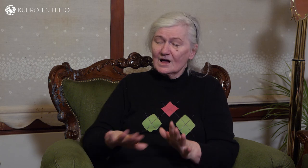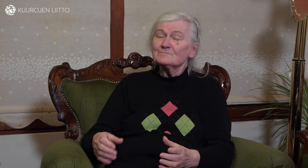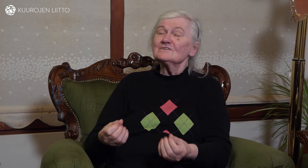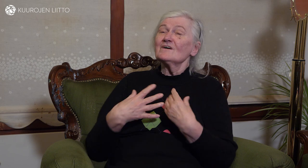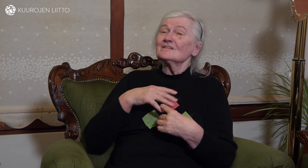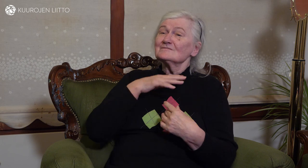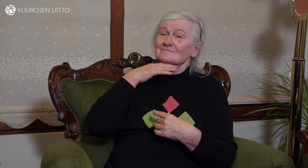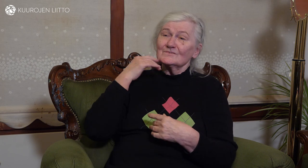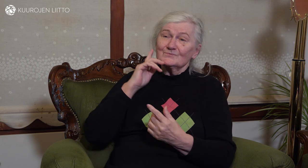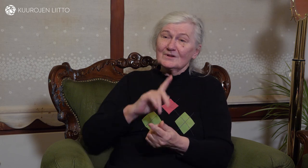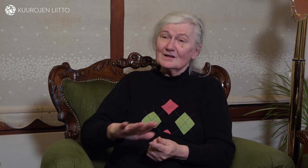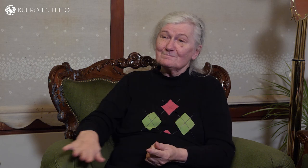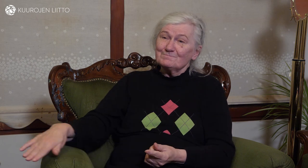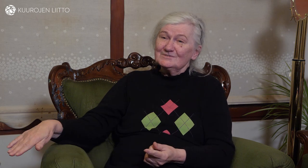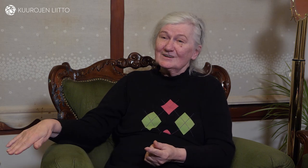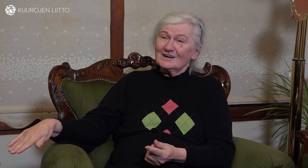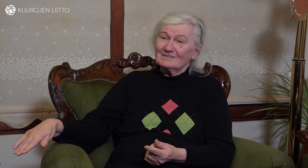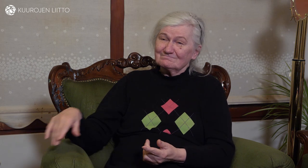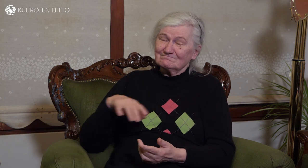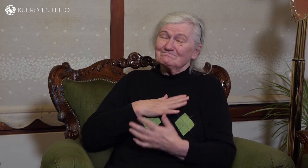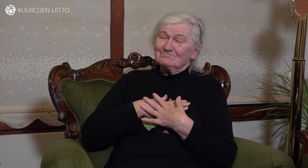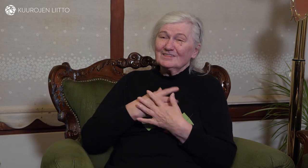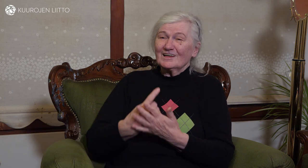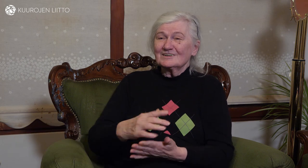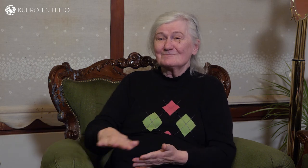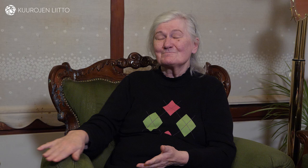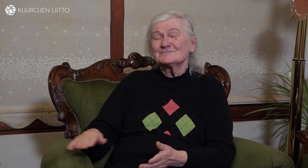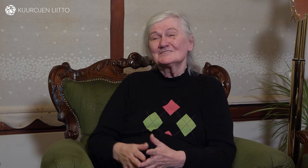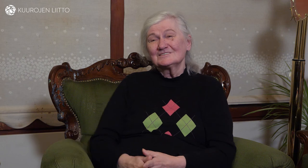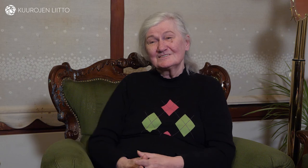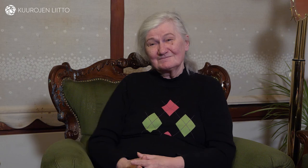Kyllä lapset ovat se juttu. Kuurot lapset ovat lähellä sydäntäni.